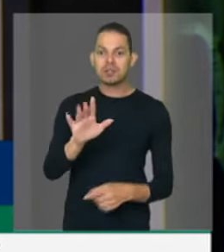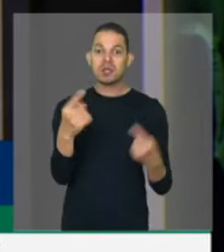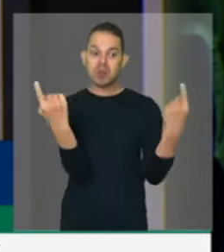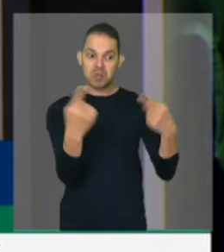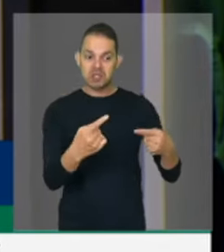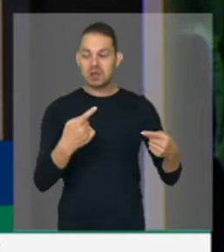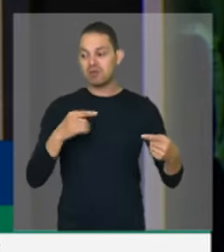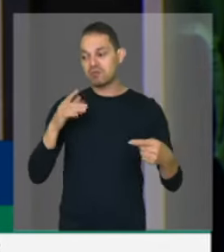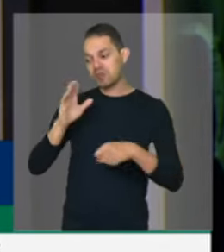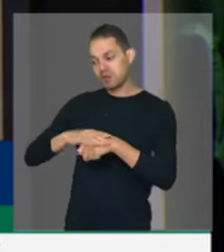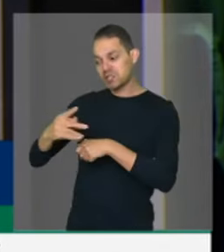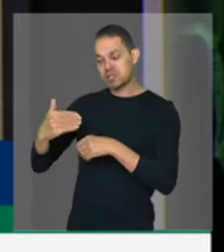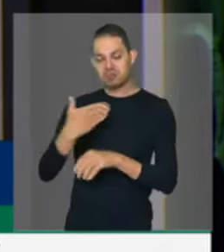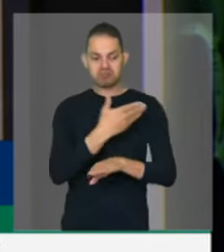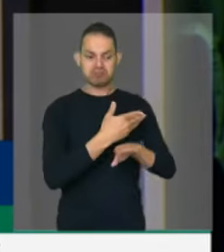PRESIDENTE, TAMBÉM GOVERNAM ESTADOS ONDE TEM GENTE